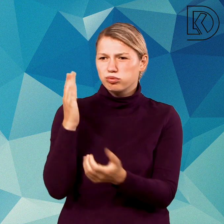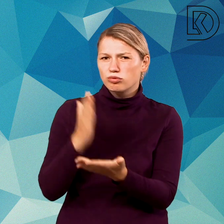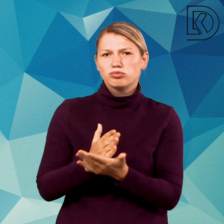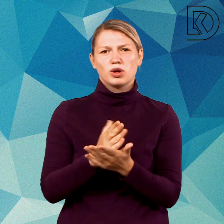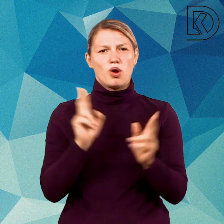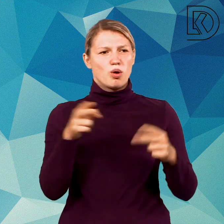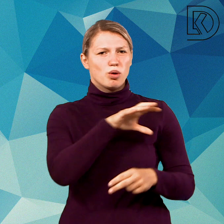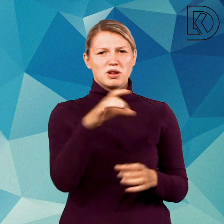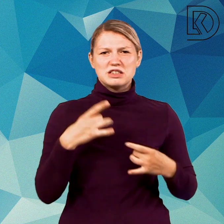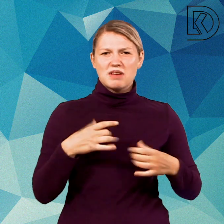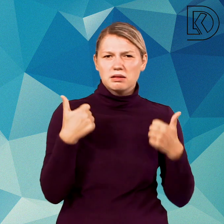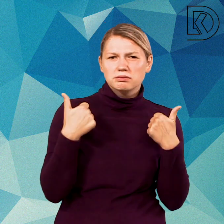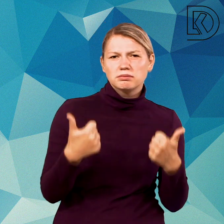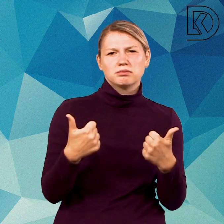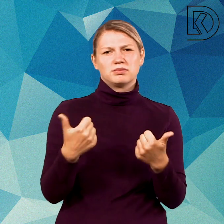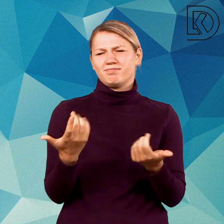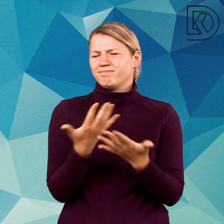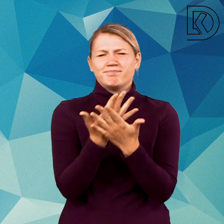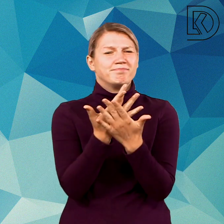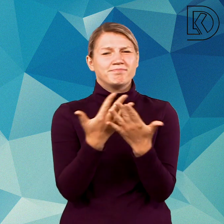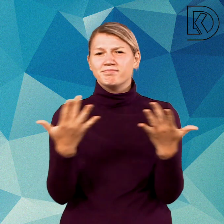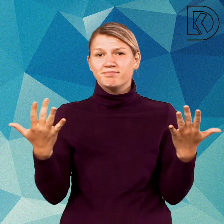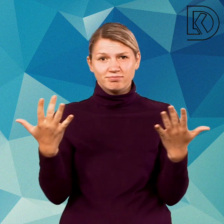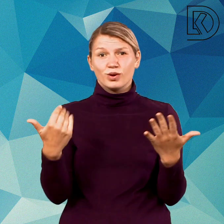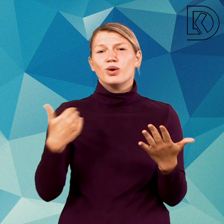kad kurčiųjų reabilitacijos centruose būtų organizuojamos įdomios šventės, ir pan.,